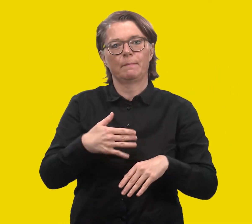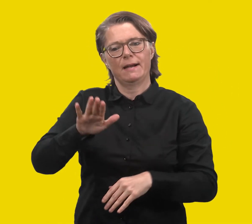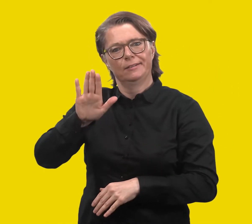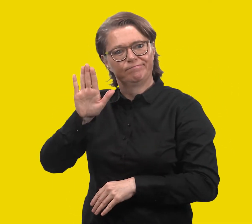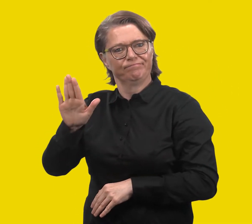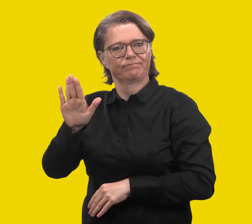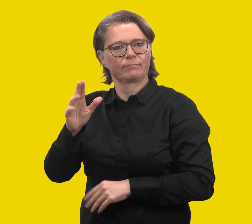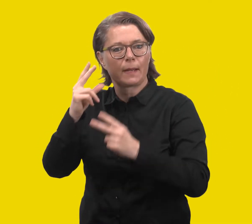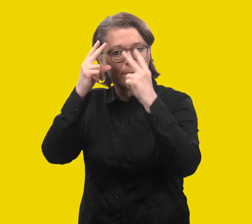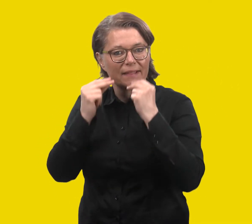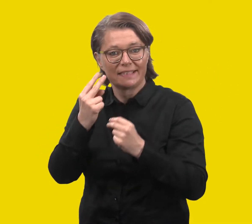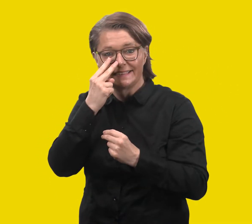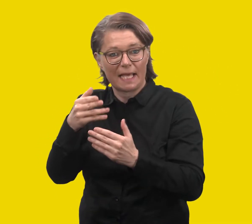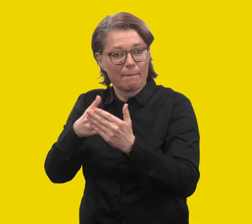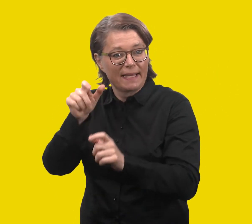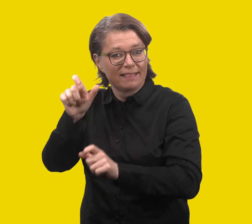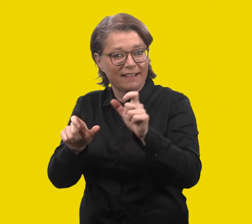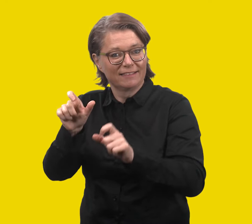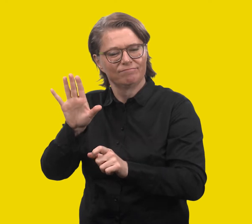sondern von blinden und sehbehinderten Menschen